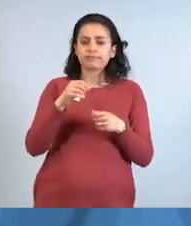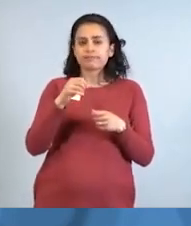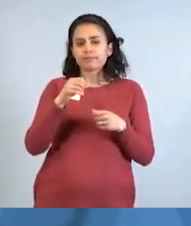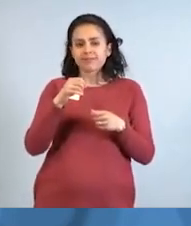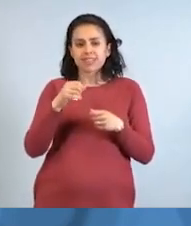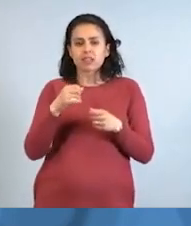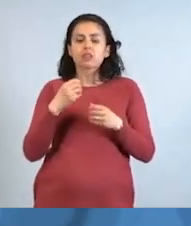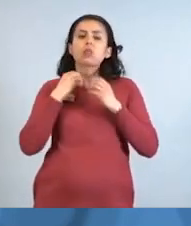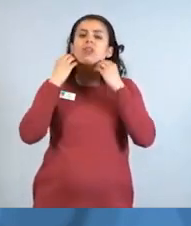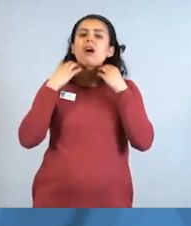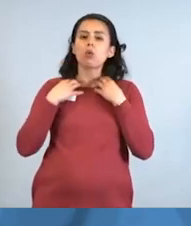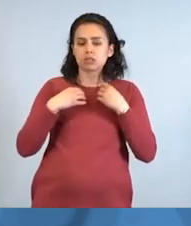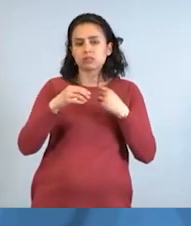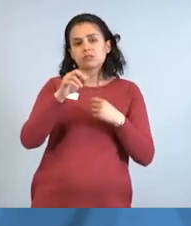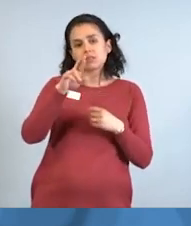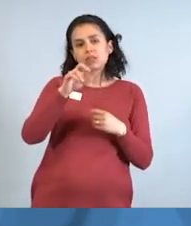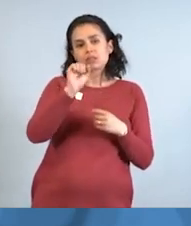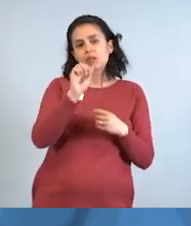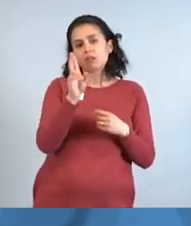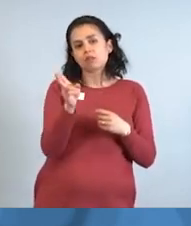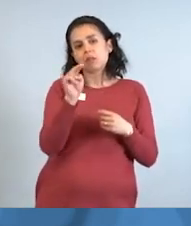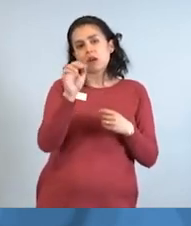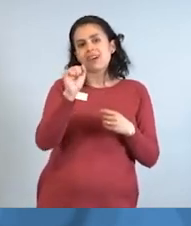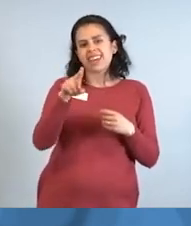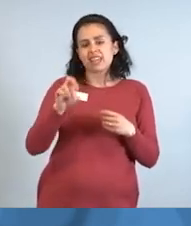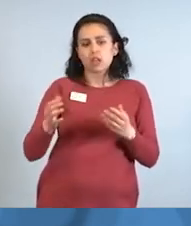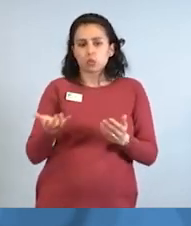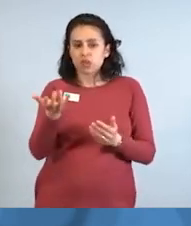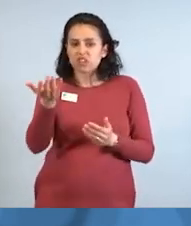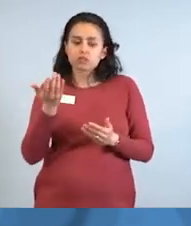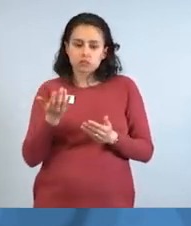suhteessa siihen, että tubia oli enää niin vähän täällä ympäristössä.